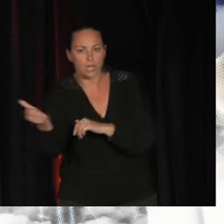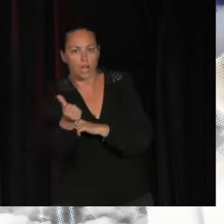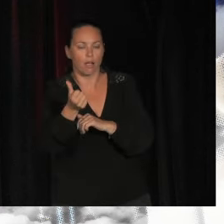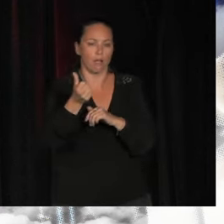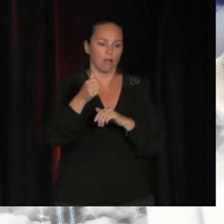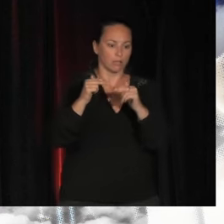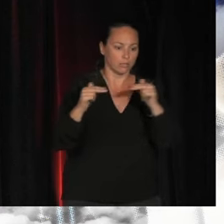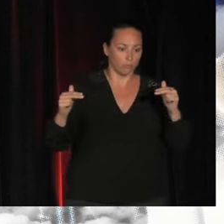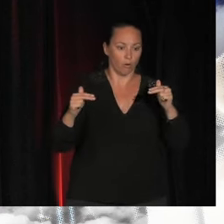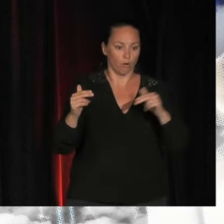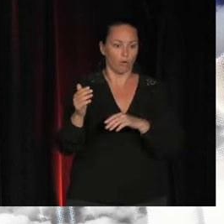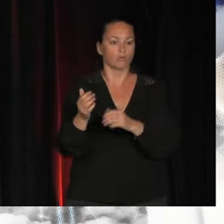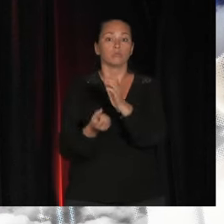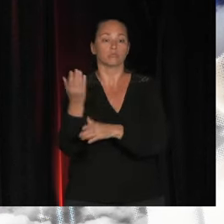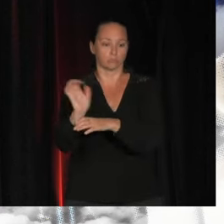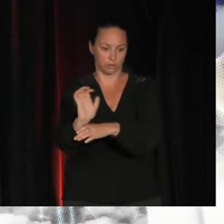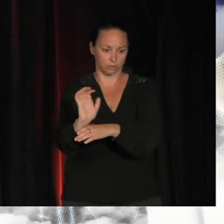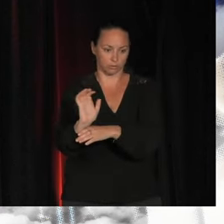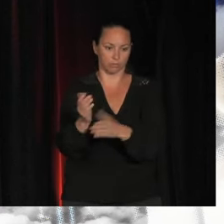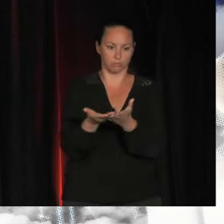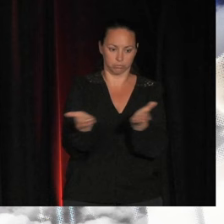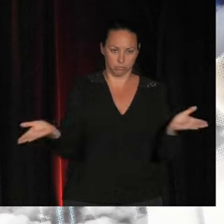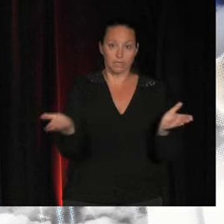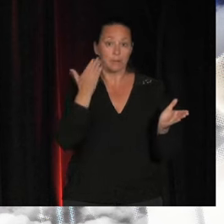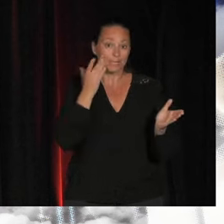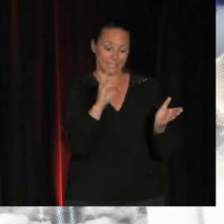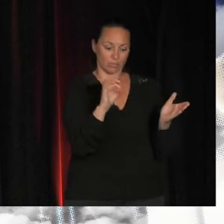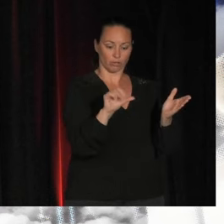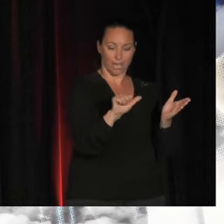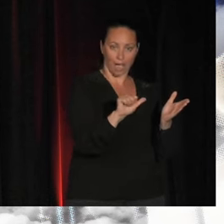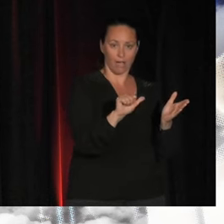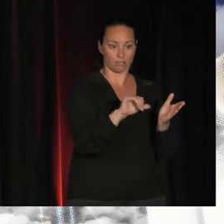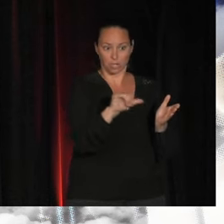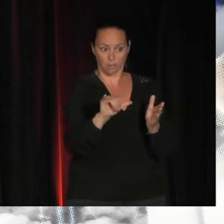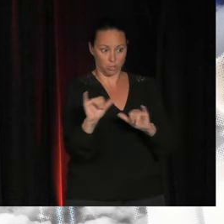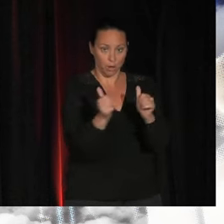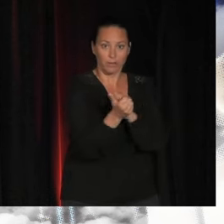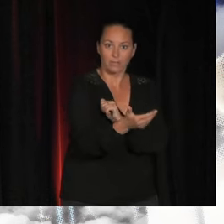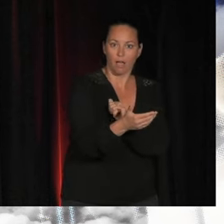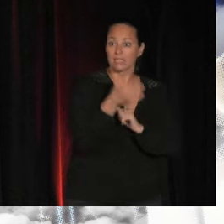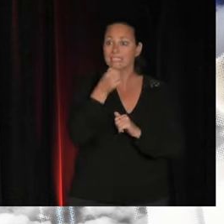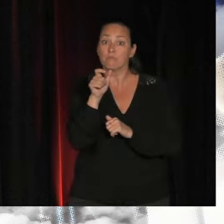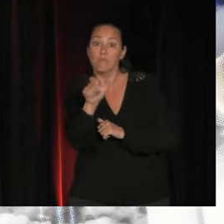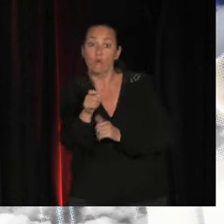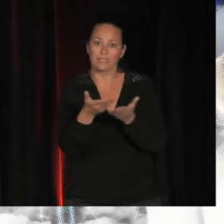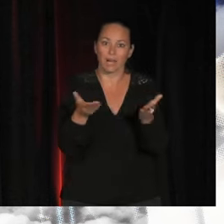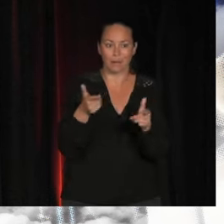Tu as une version new friendly où vraiment tu n'as jamais joué à Dota de ta vie, ils vont te dire des termes très simples, "il attaque", "ça, c'est bien ça", "ça, c'est cool".